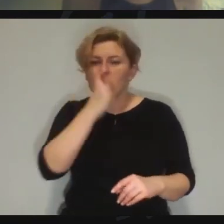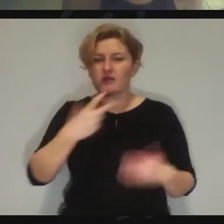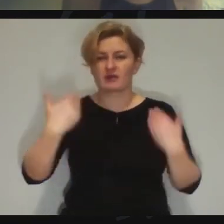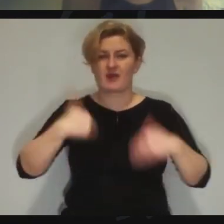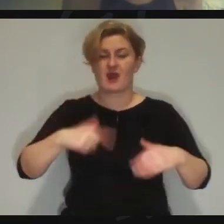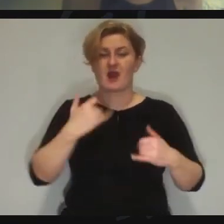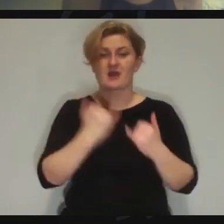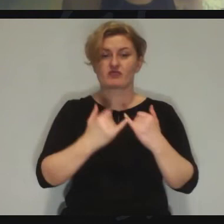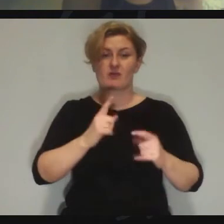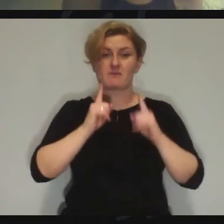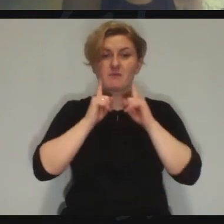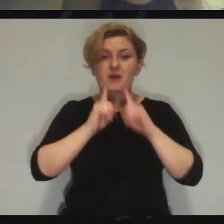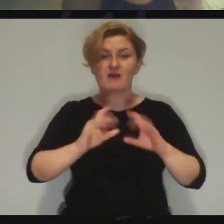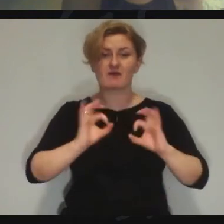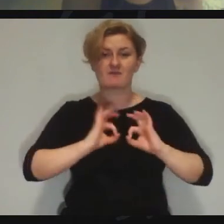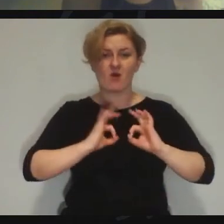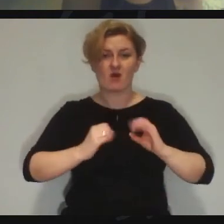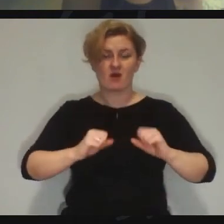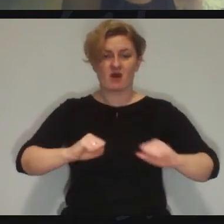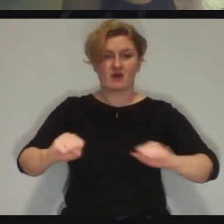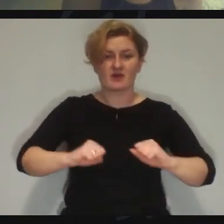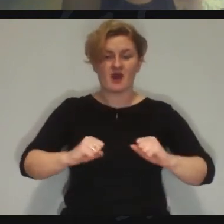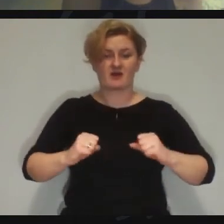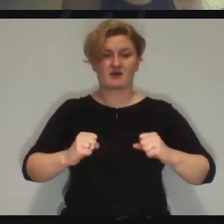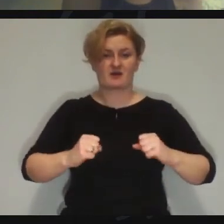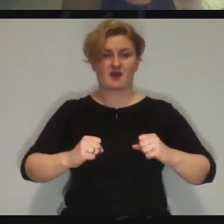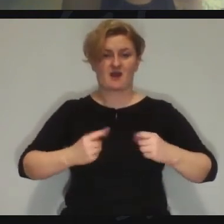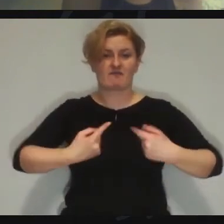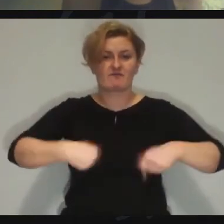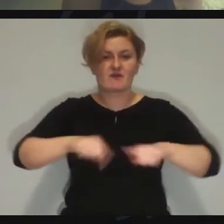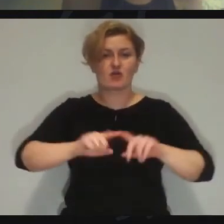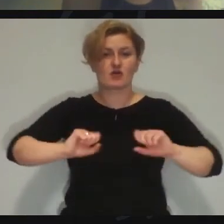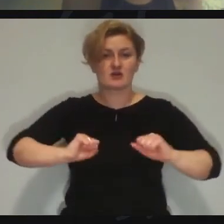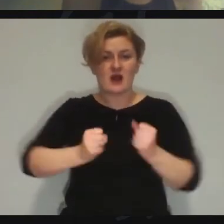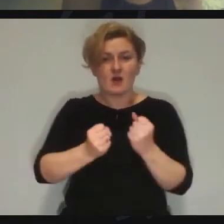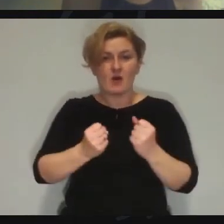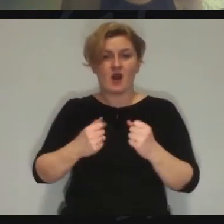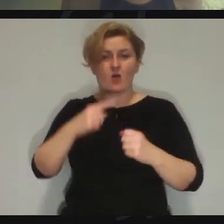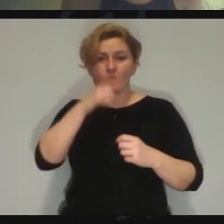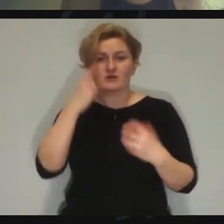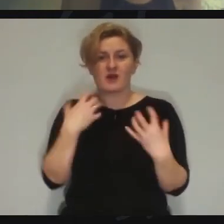nie będzie tego „wow”, tego, co nas przyciąga.